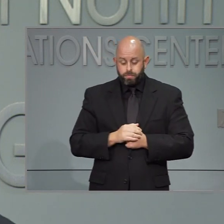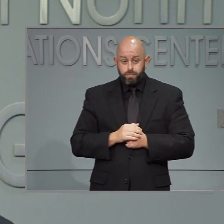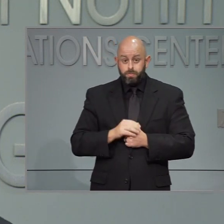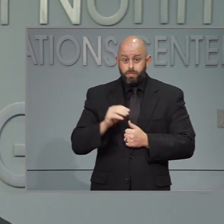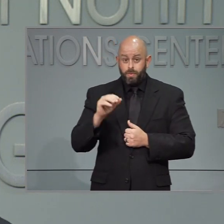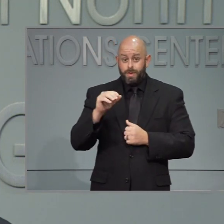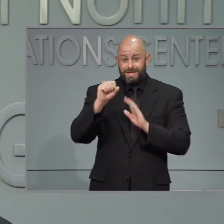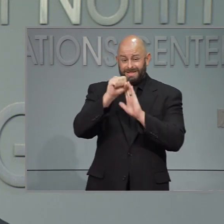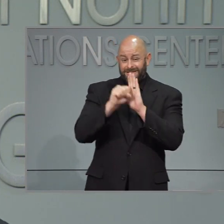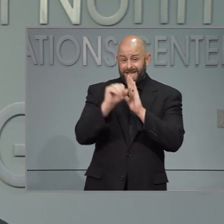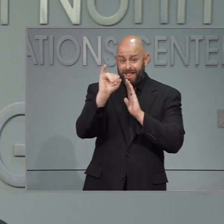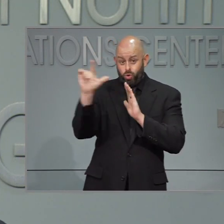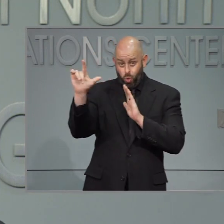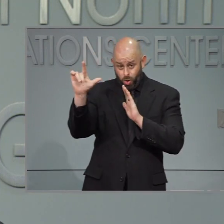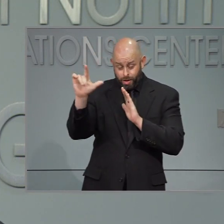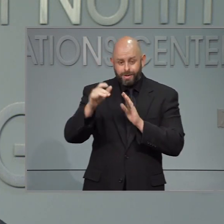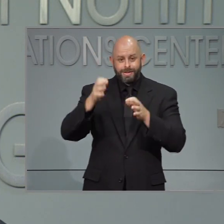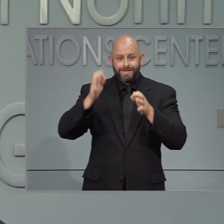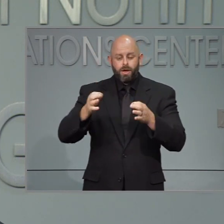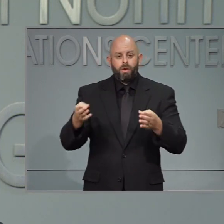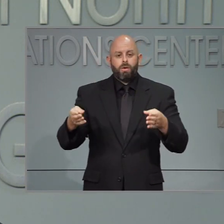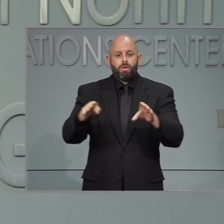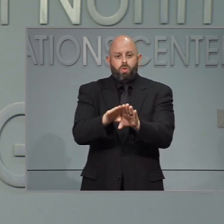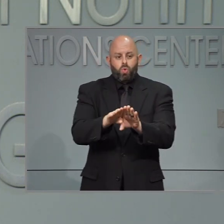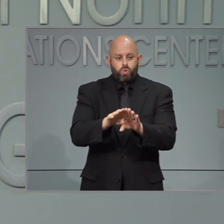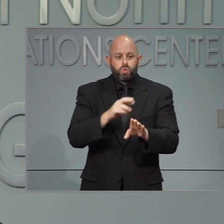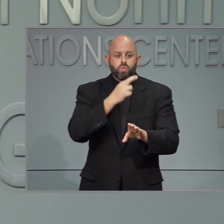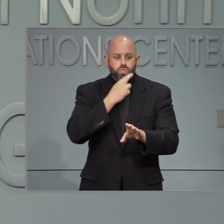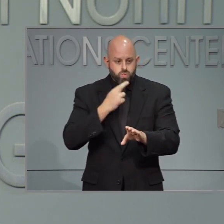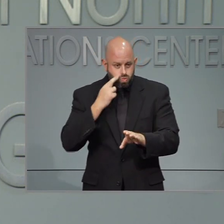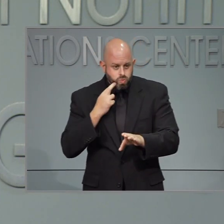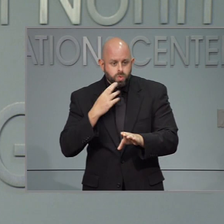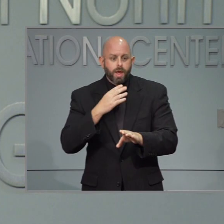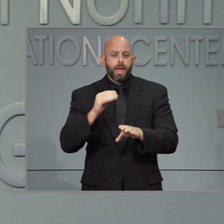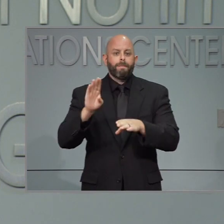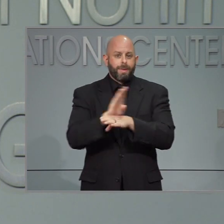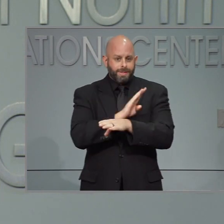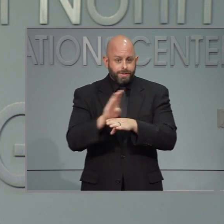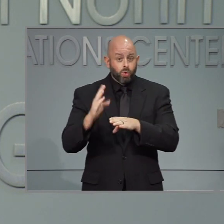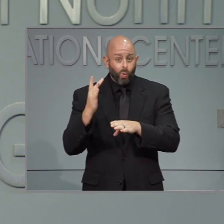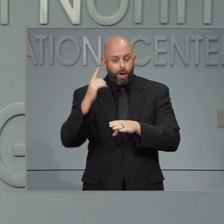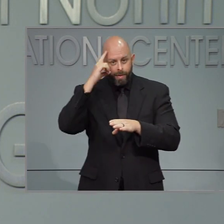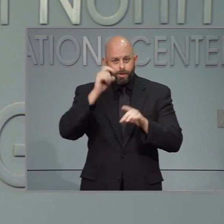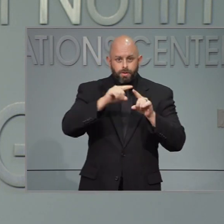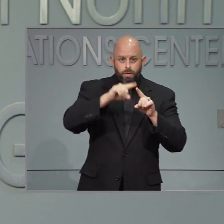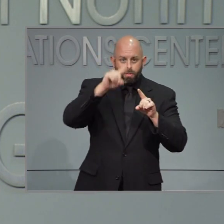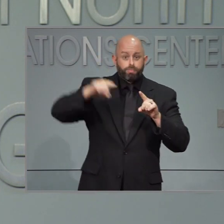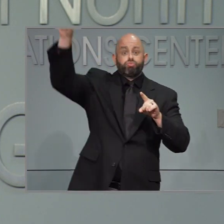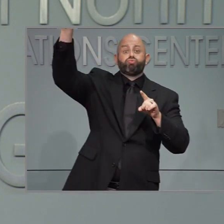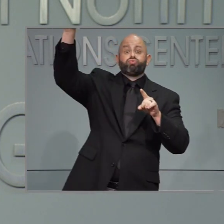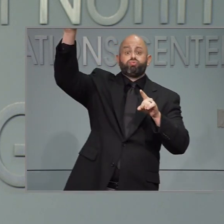El estado de heleno él decidió cerrar restaurantes porque su tasa de positividad